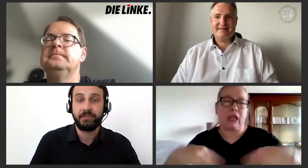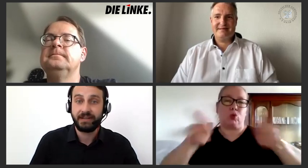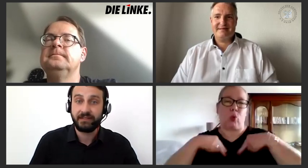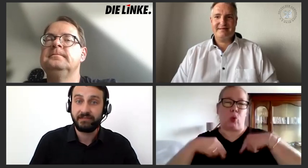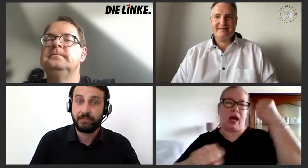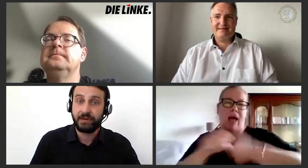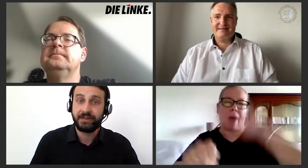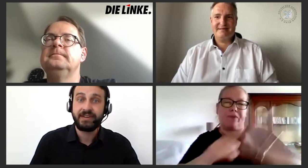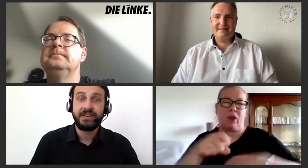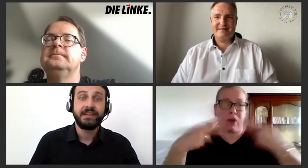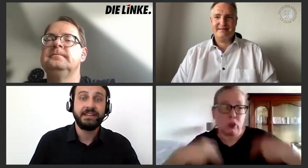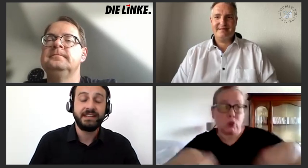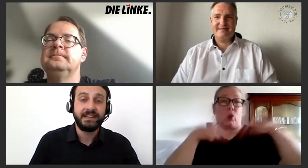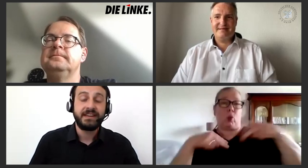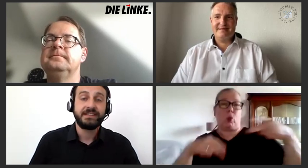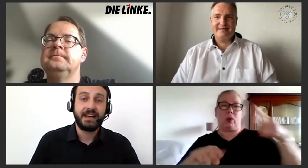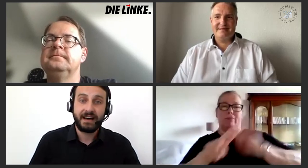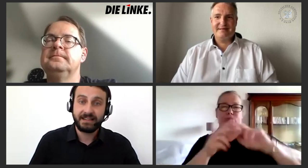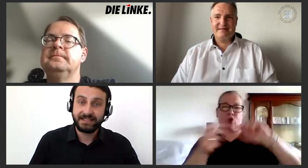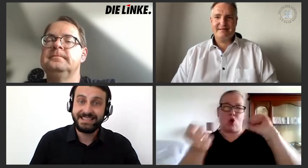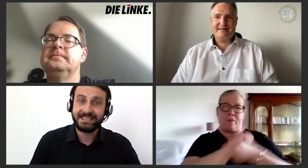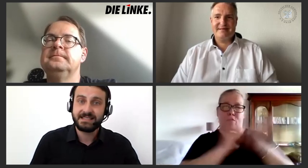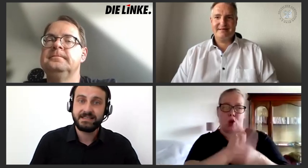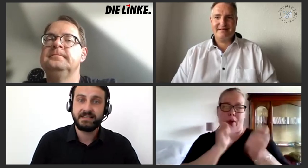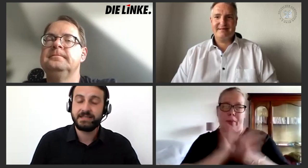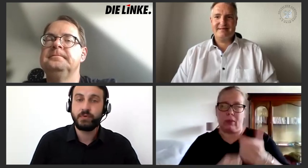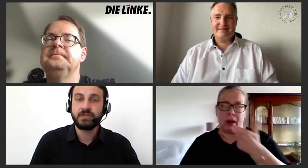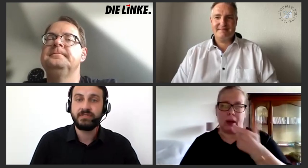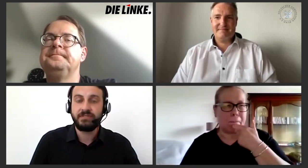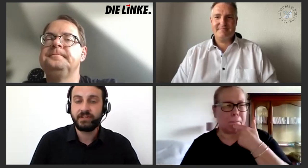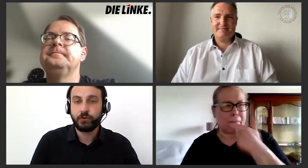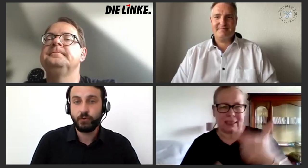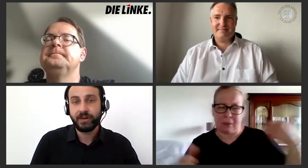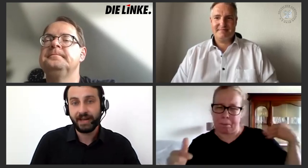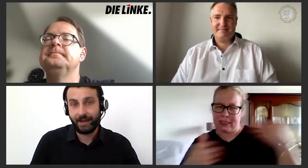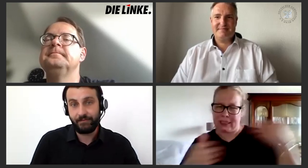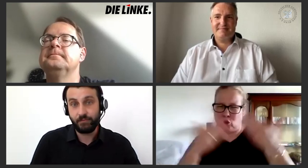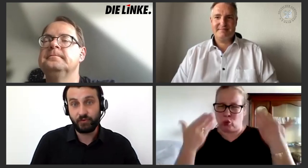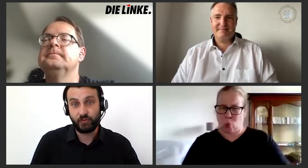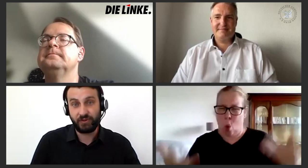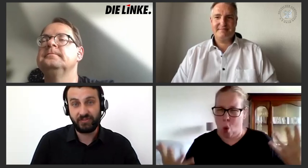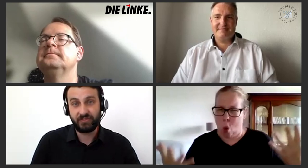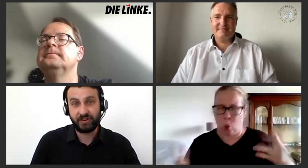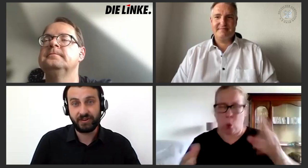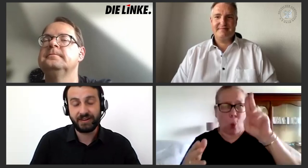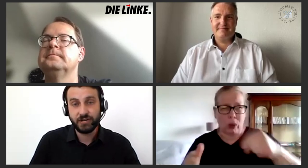andere Behindertenverbände, die diese Punkte sich wieder zurück erkämpfen